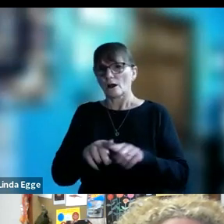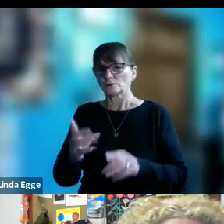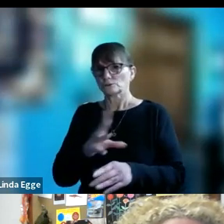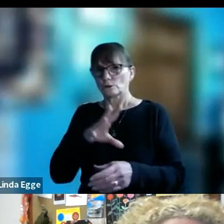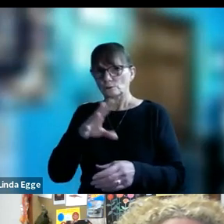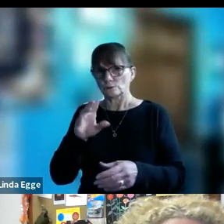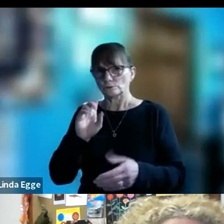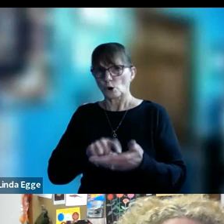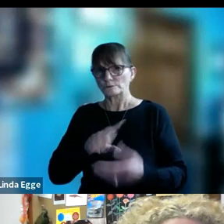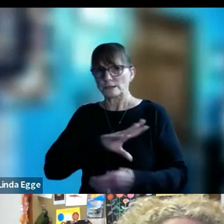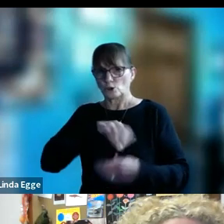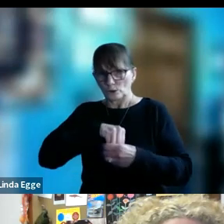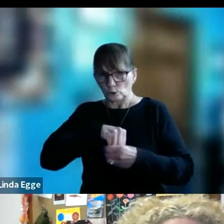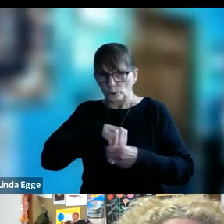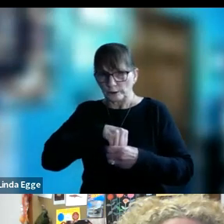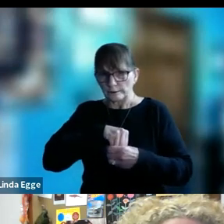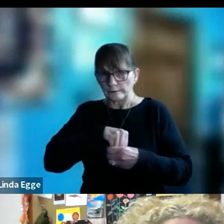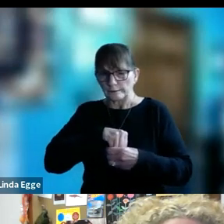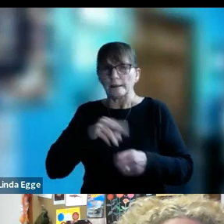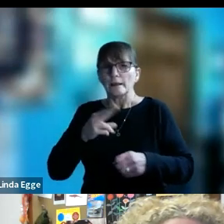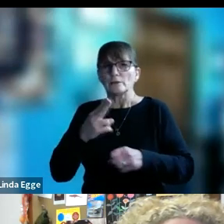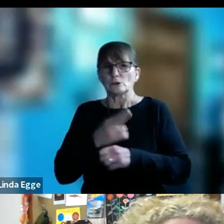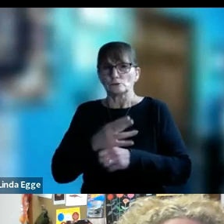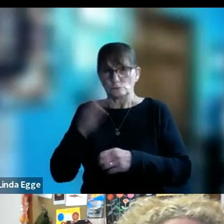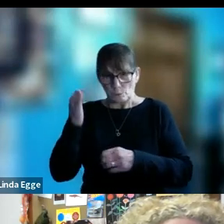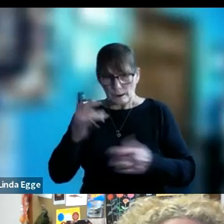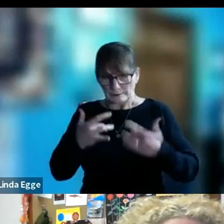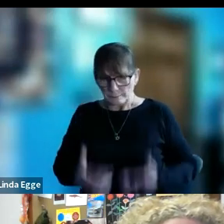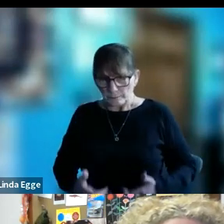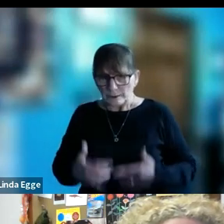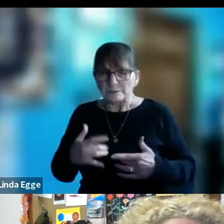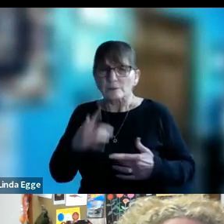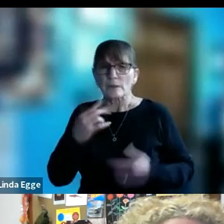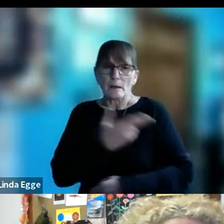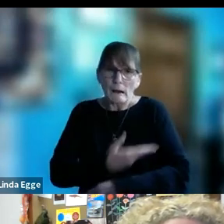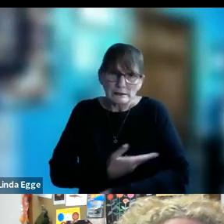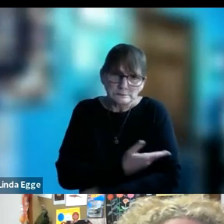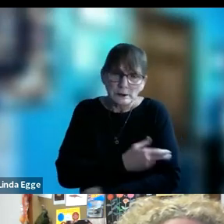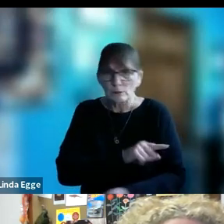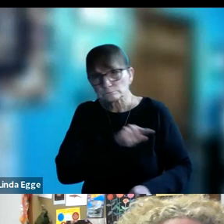que consumen por depresión, que han sido hospitalizados varias veces